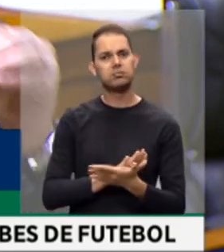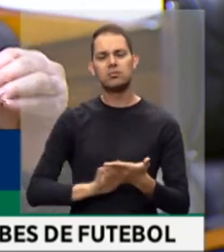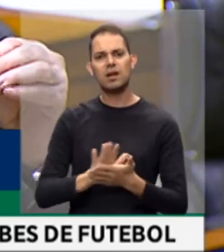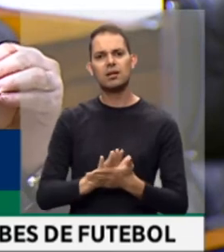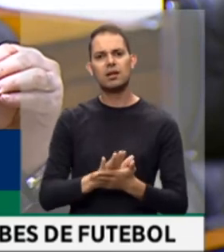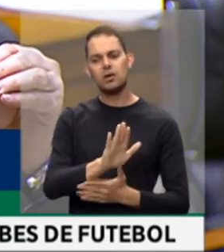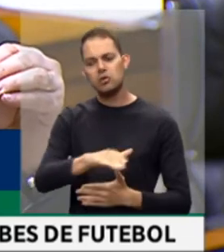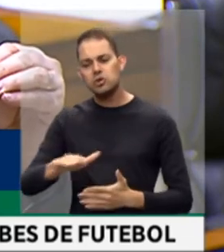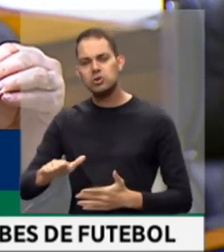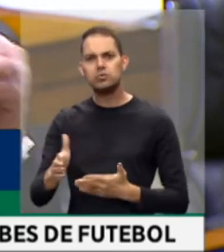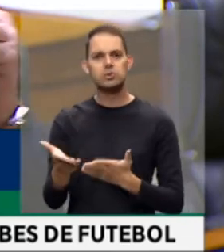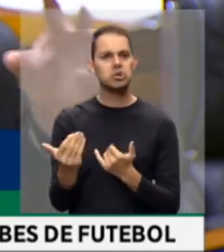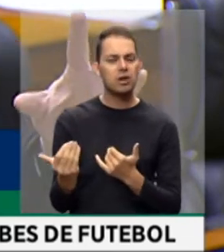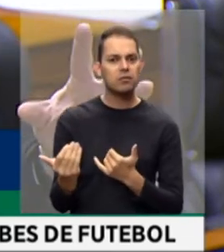AS, APROVANDO OS JOVENS. AS ESCOLAS PÚBLICAS ESTÃO SEM